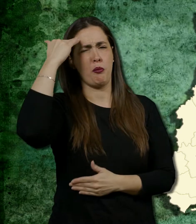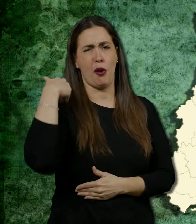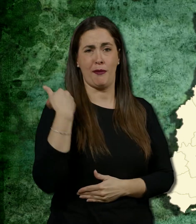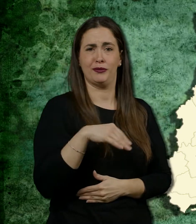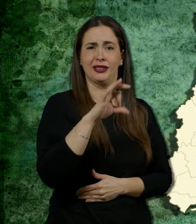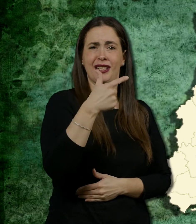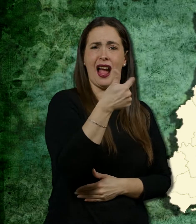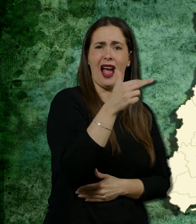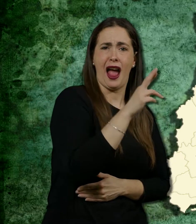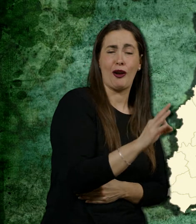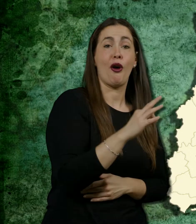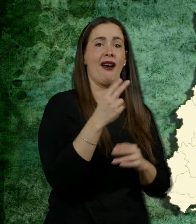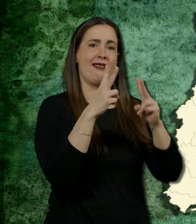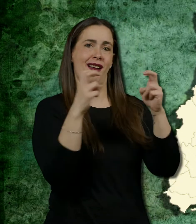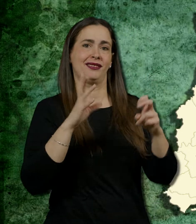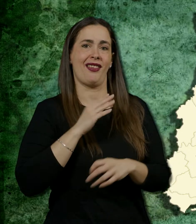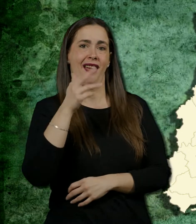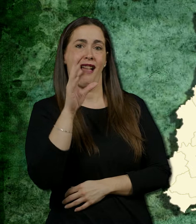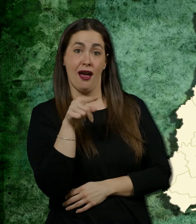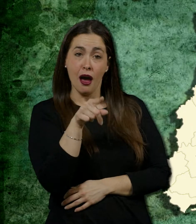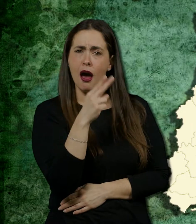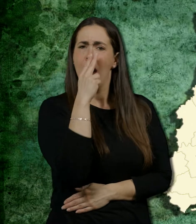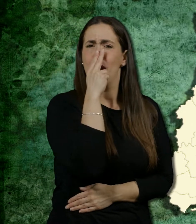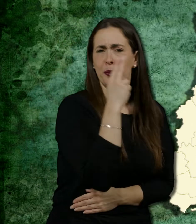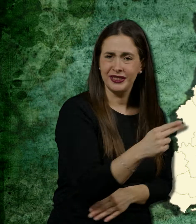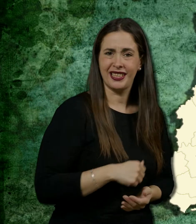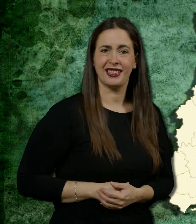Visitar els nuclis de S’Agaró i Castell d’Aro.